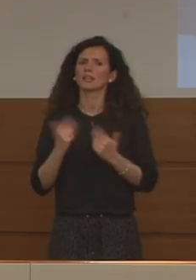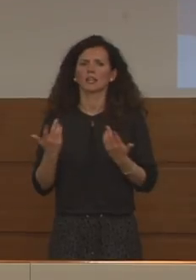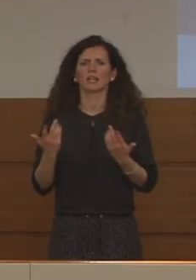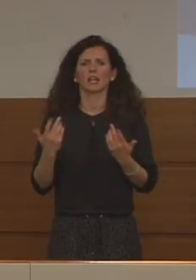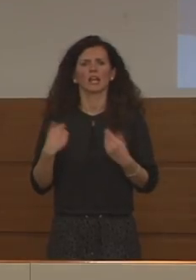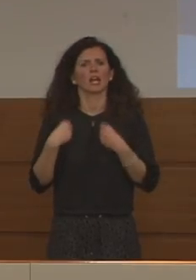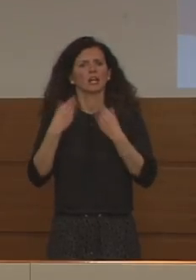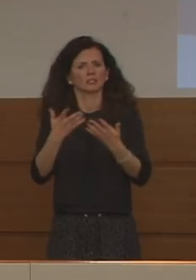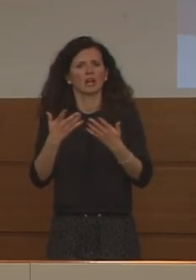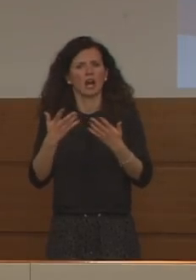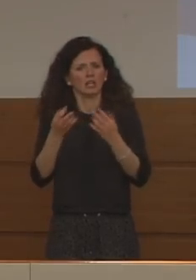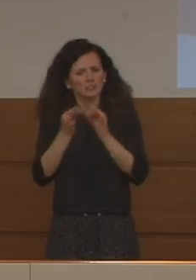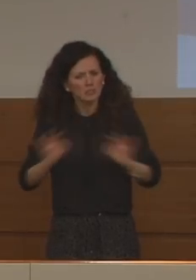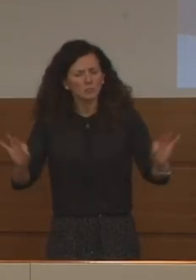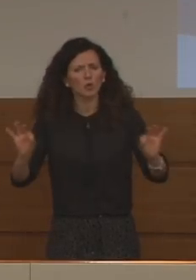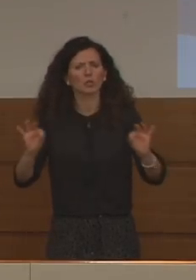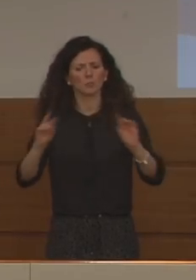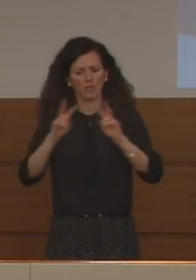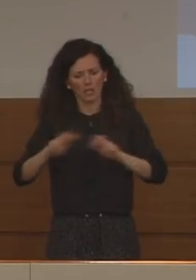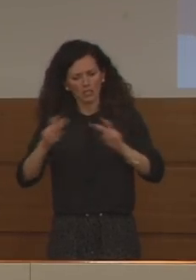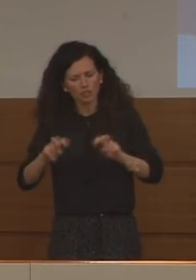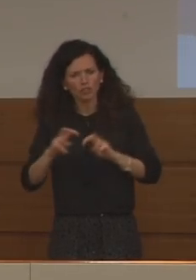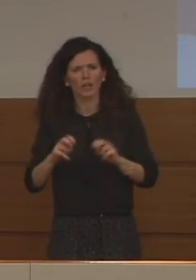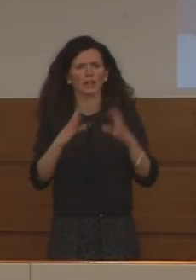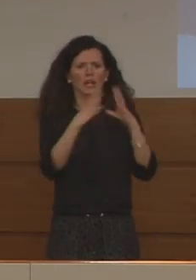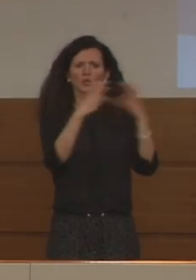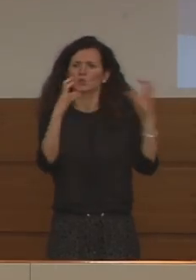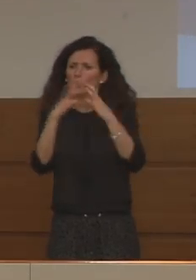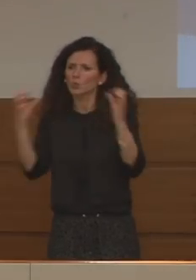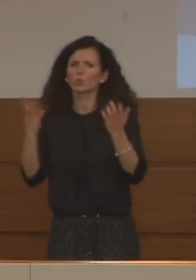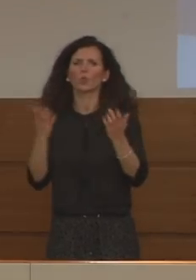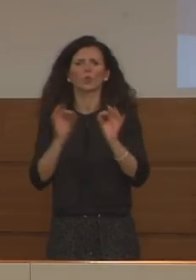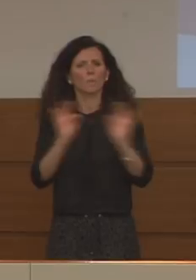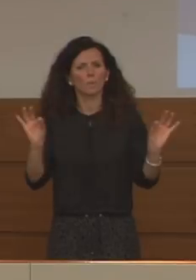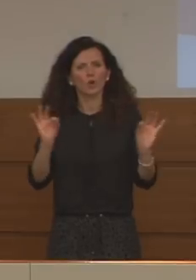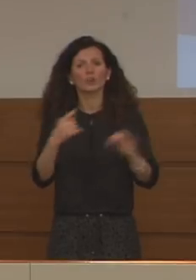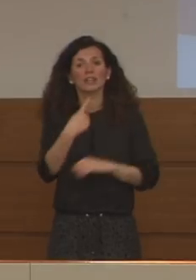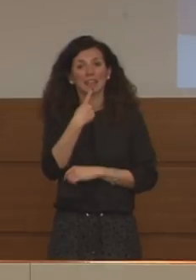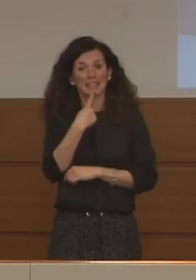ricerche per mettere a disposizione strutture dove chi, per motivi logistici,